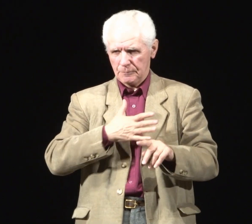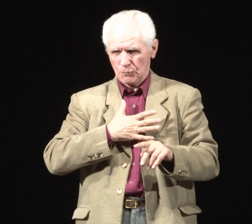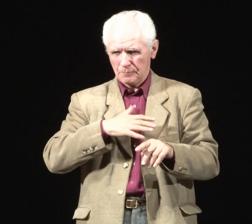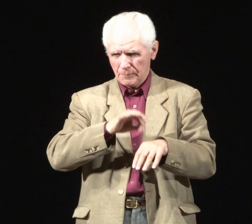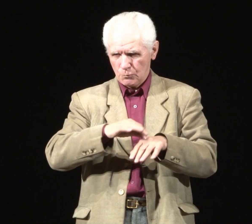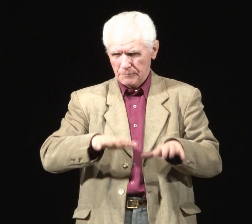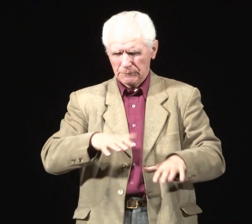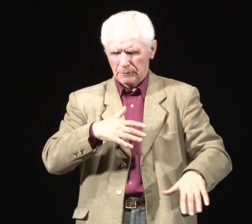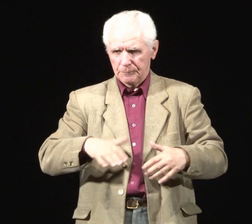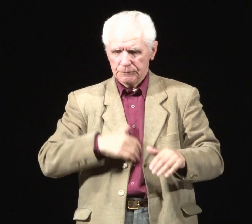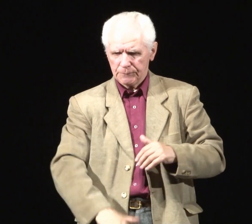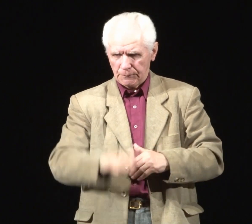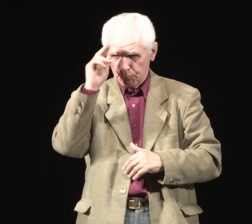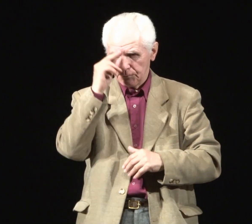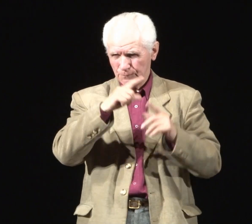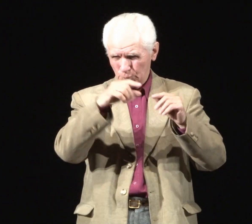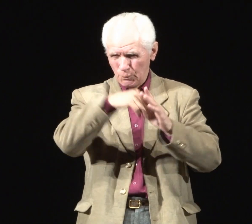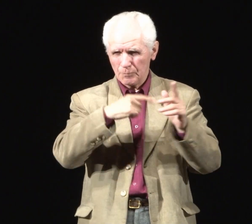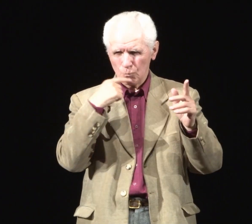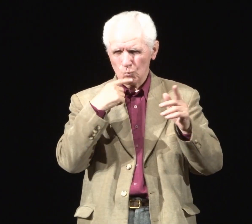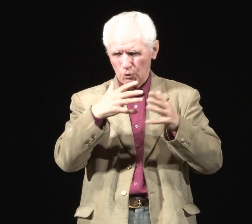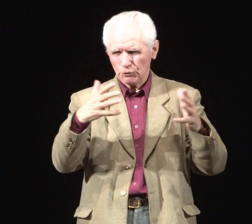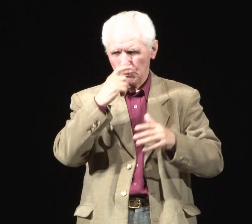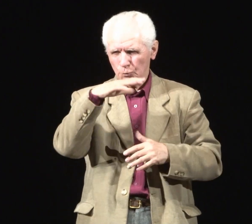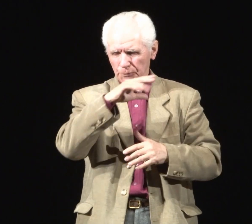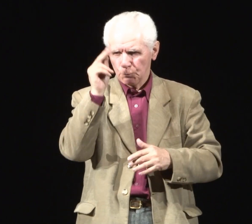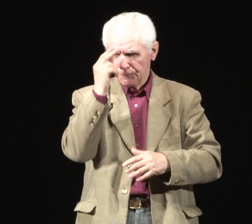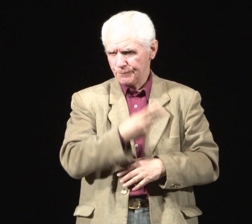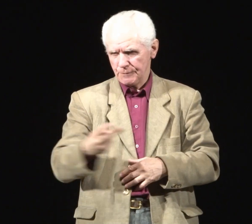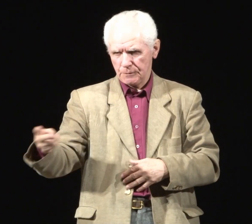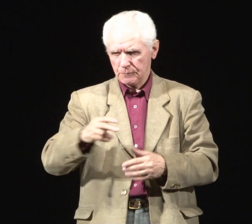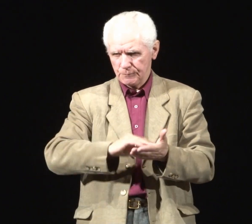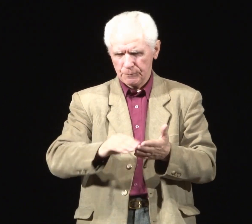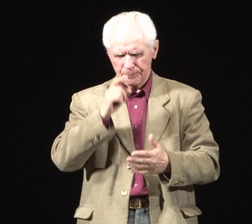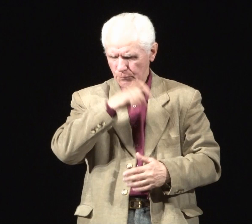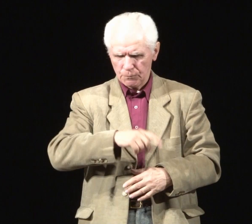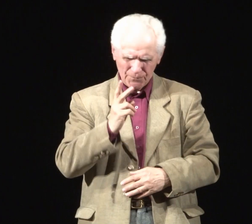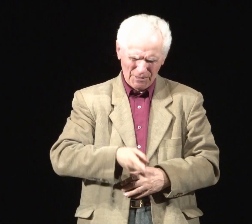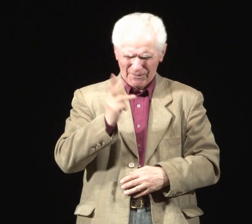Еще в школе по русскому, по литературе у меня были одни 2-ки и 3-ки